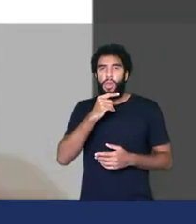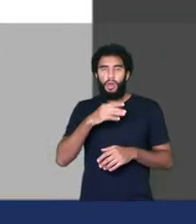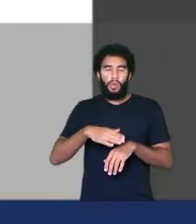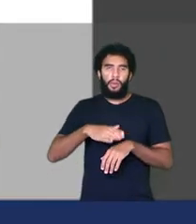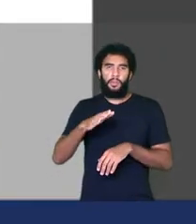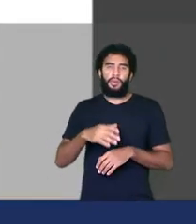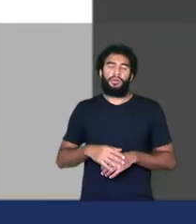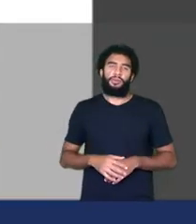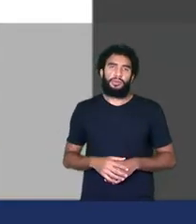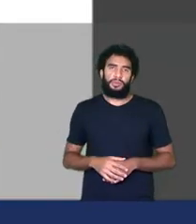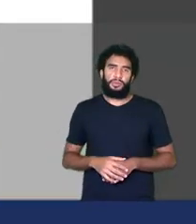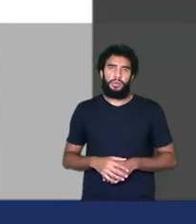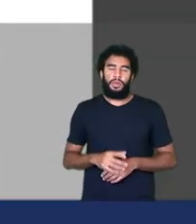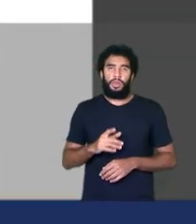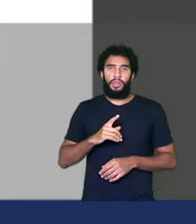PRODUÇÃO DE ÁGUA QUE ALÉM DE CONTER ENCHENTES E TUDO, A